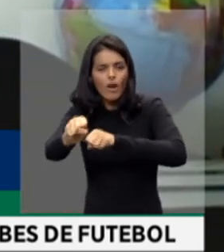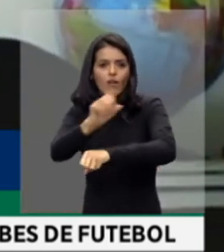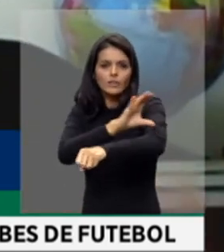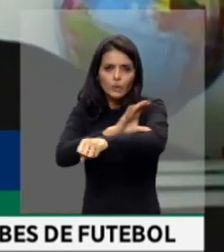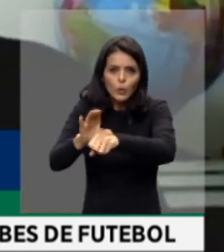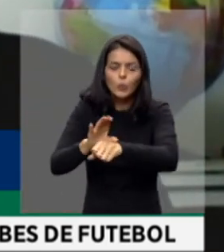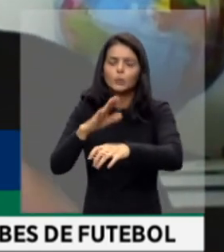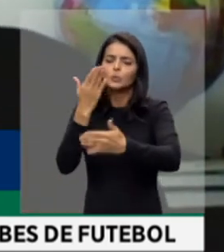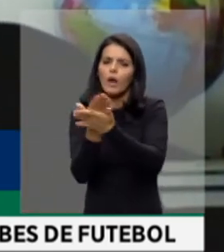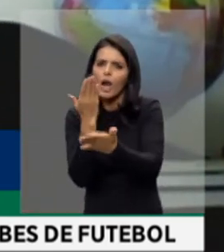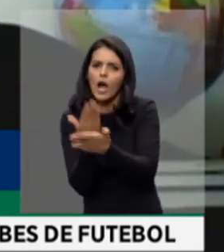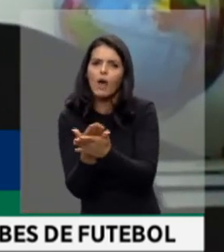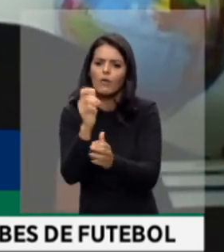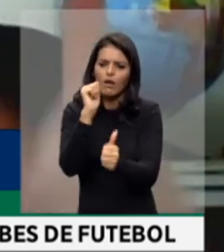ARTIGO 57 DA LEI PELÉ. FOI...